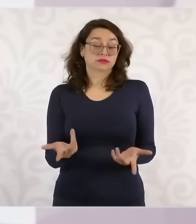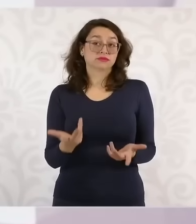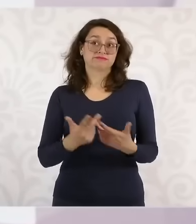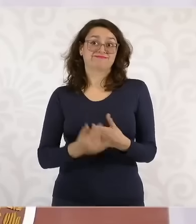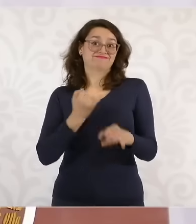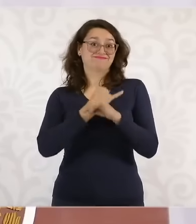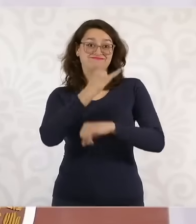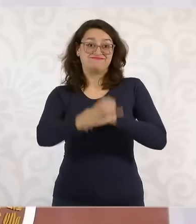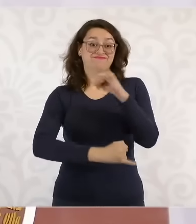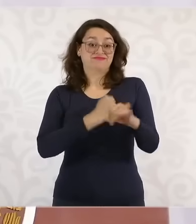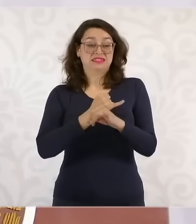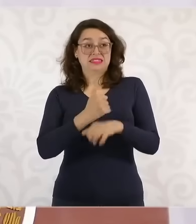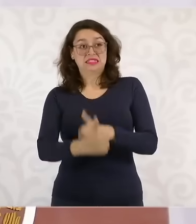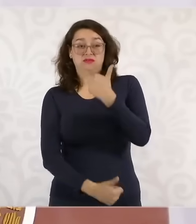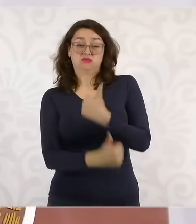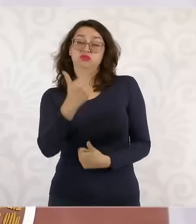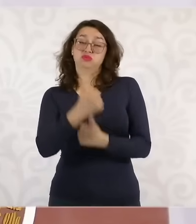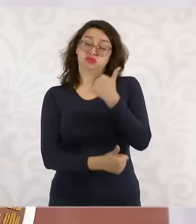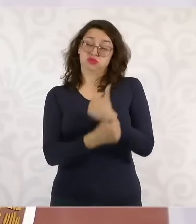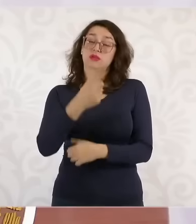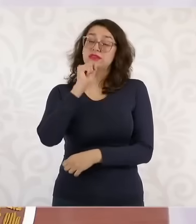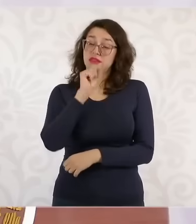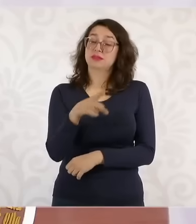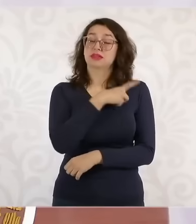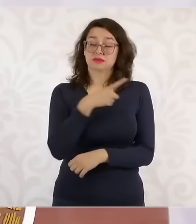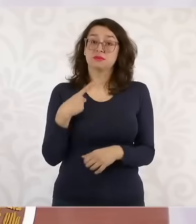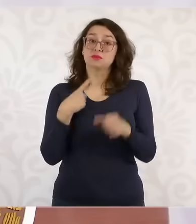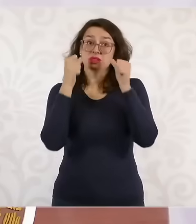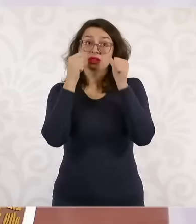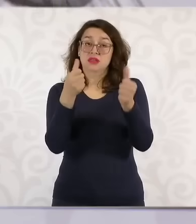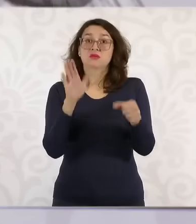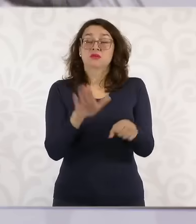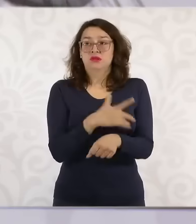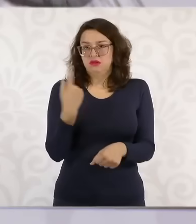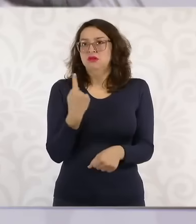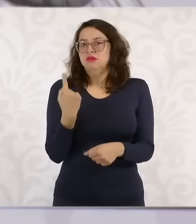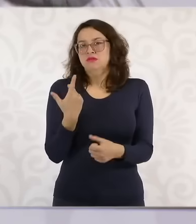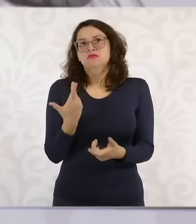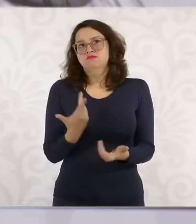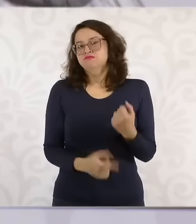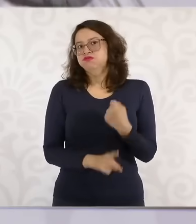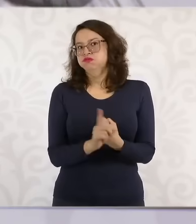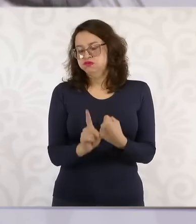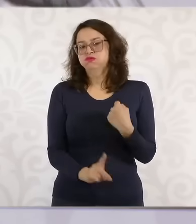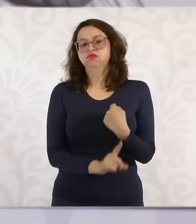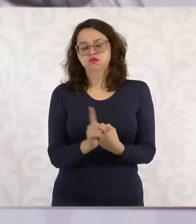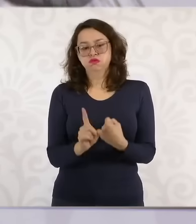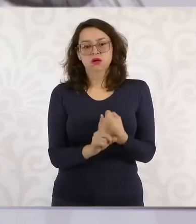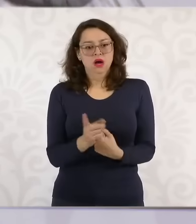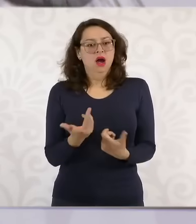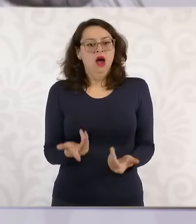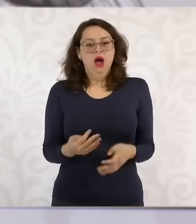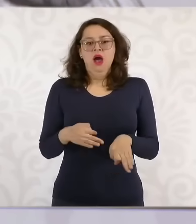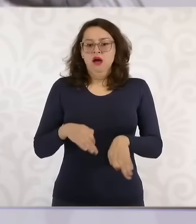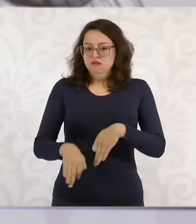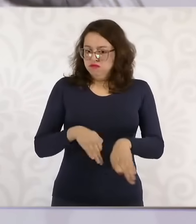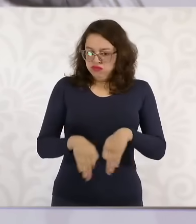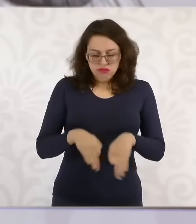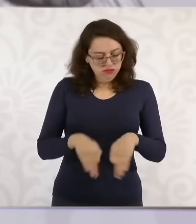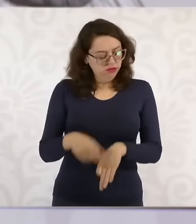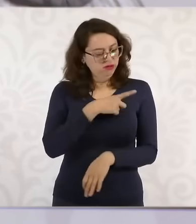que es ahora una problemática, eh, y tener que seguir trabajando nosotros en gobernación, este,